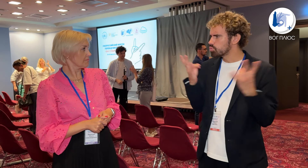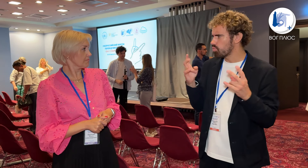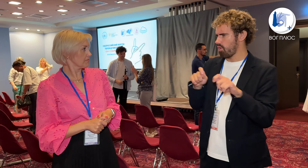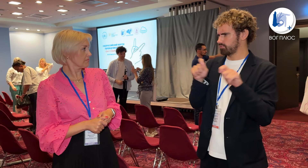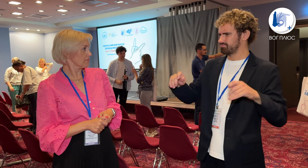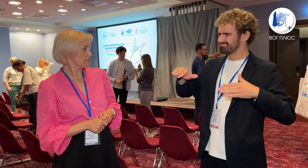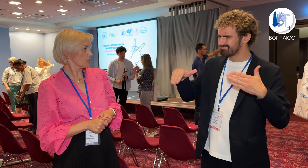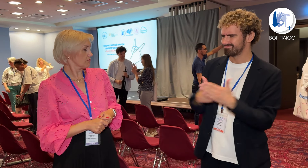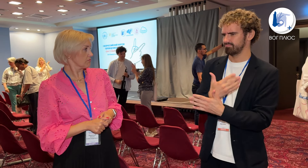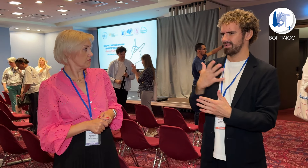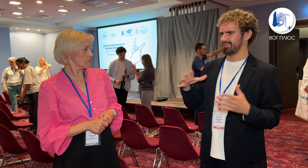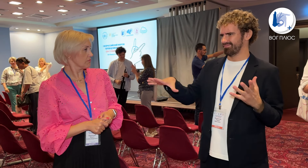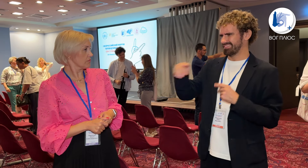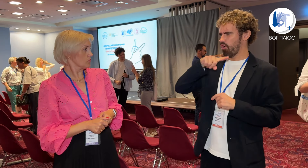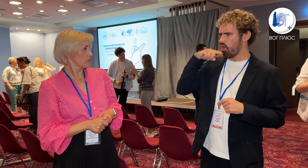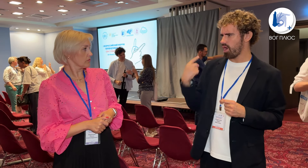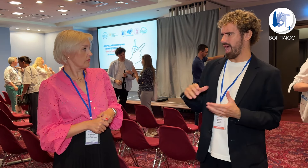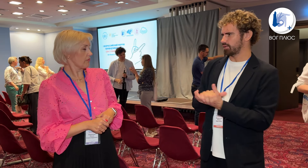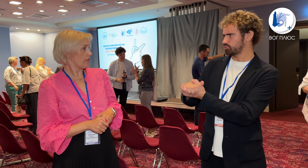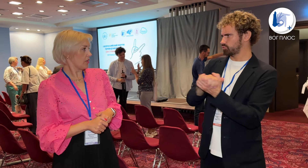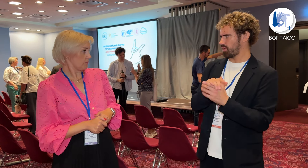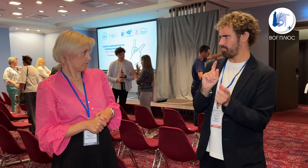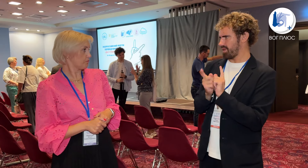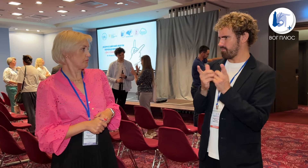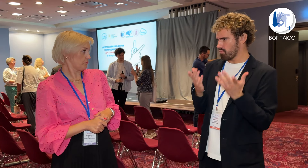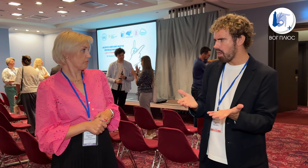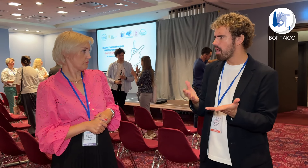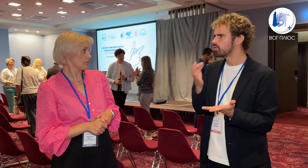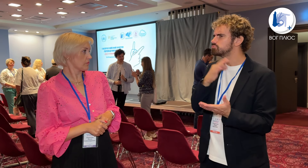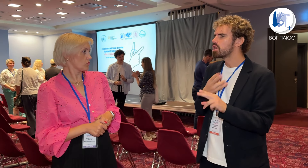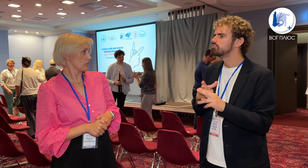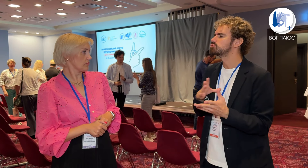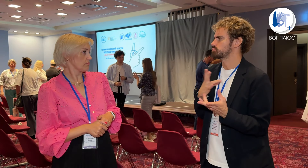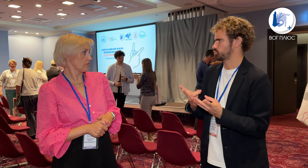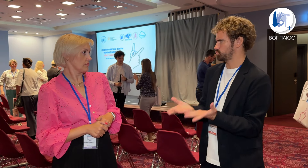о необходимости создания Всероссийской ассоциации переводчиков РЖЯ, зачем?